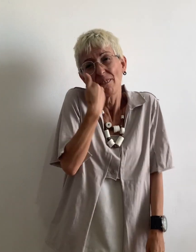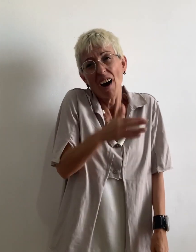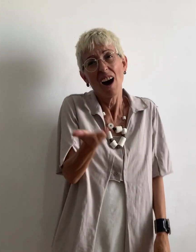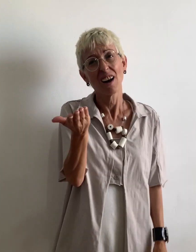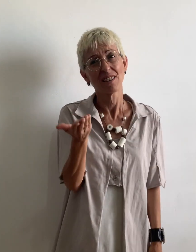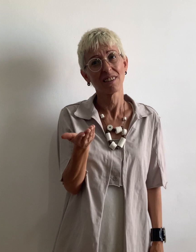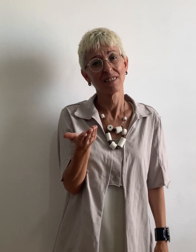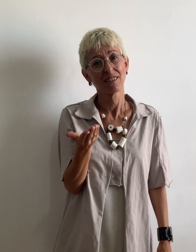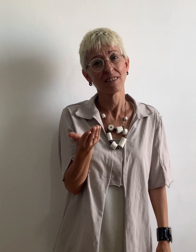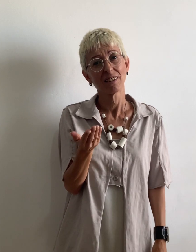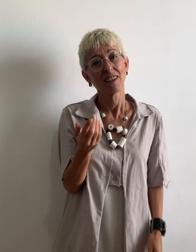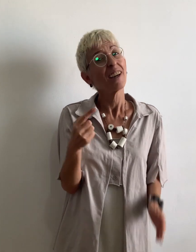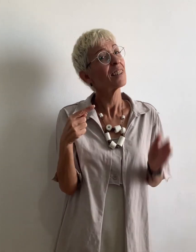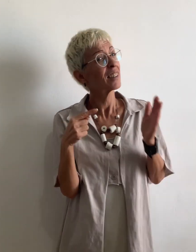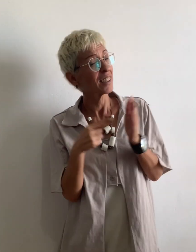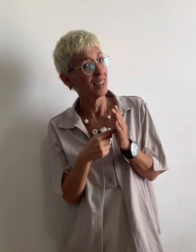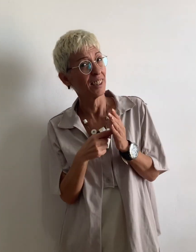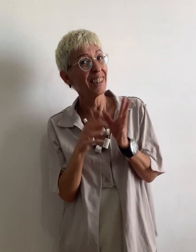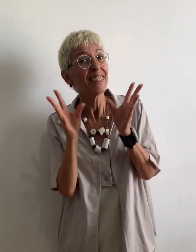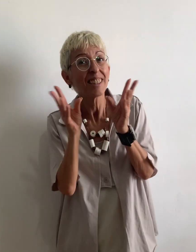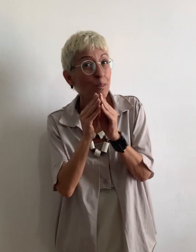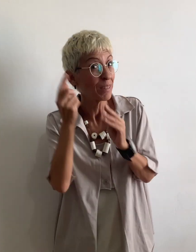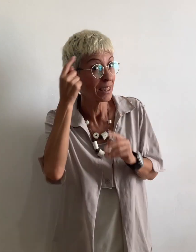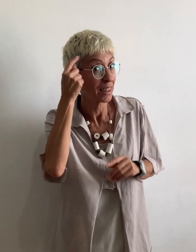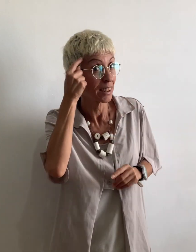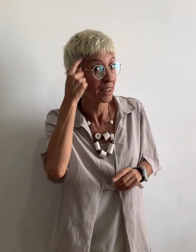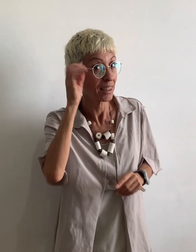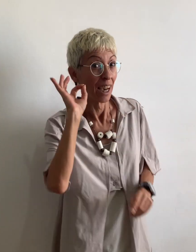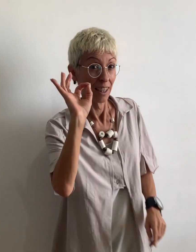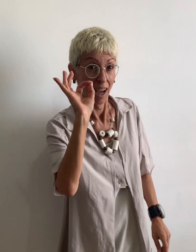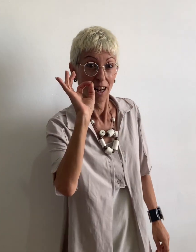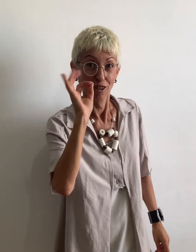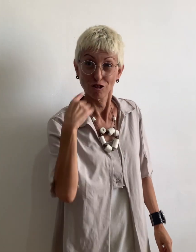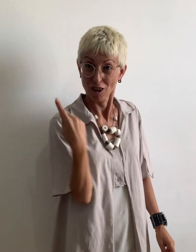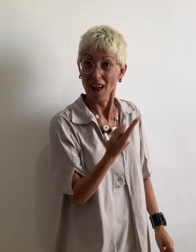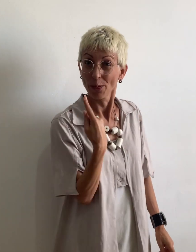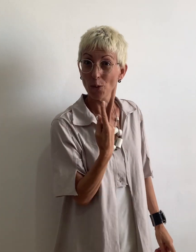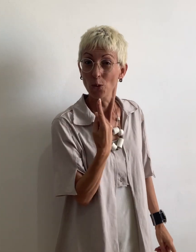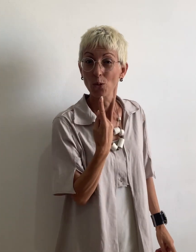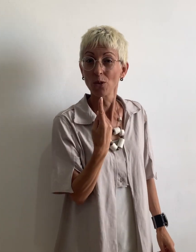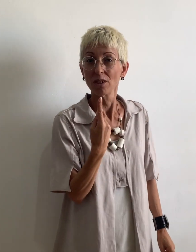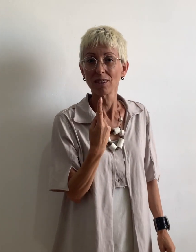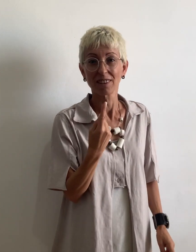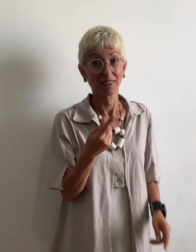וַחֲבָל כִּי עִם הַשֵּׂכֶל שֶׁלָּנוּ